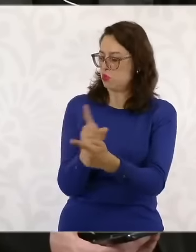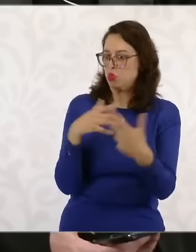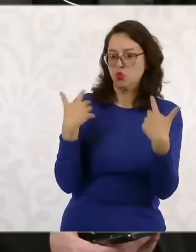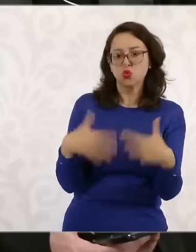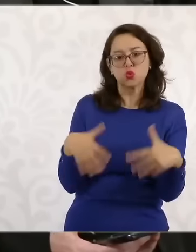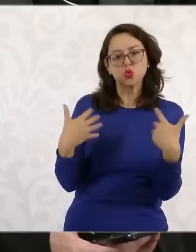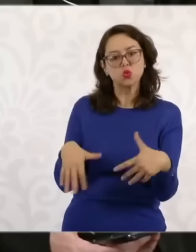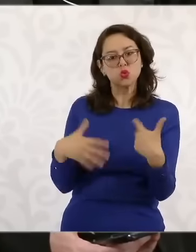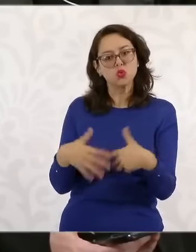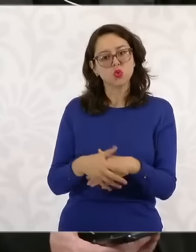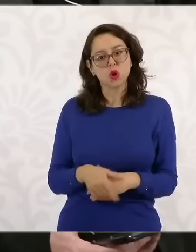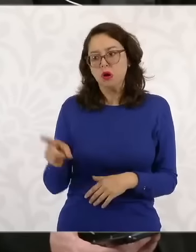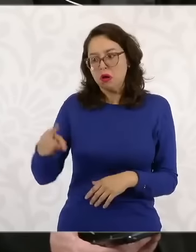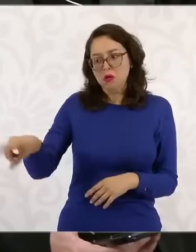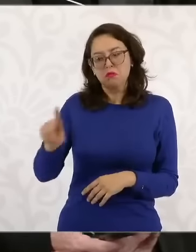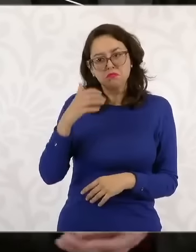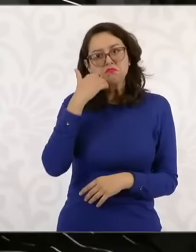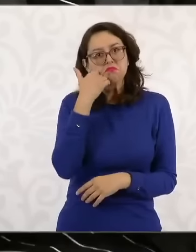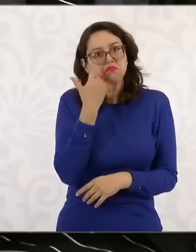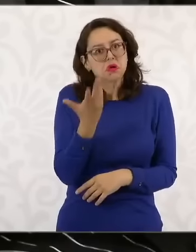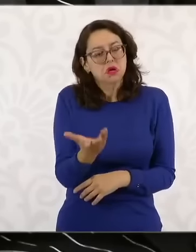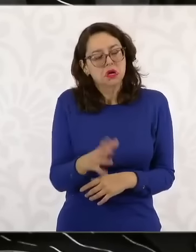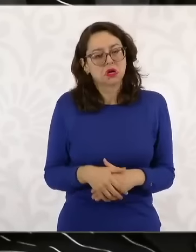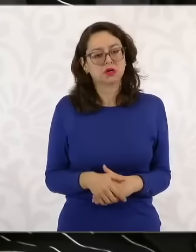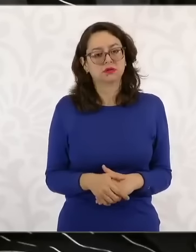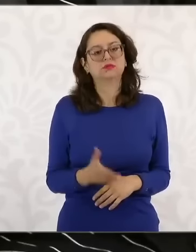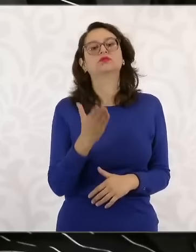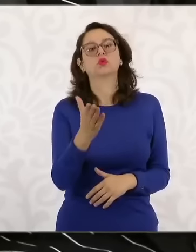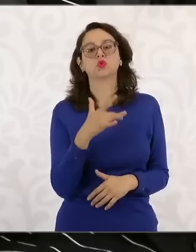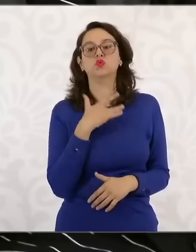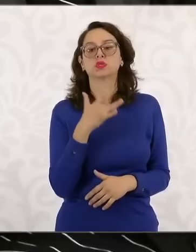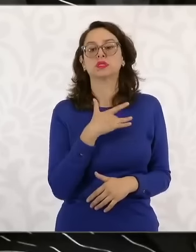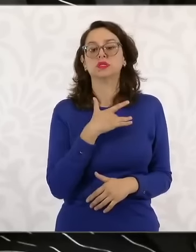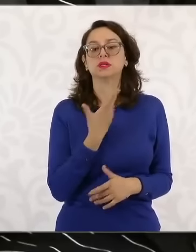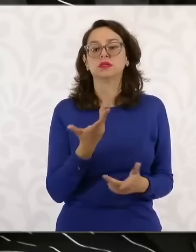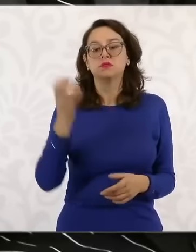bueno? ¿Cuál sería su opinión referente a esta esta ruptura de de alianza según para ya no ya